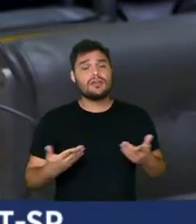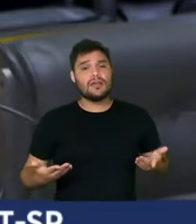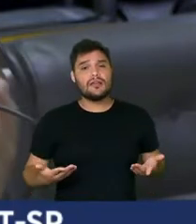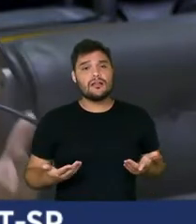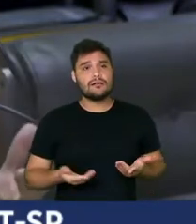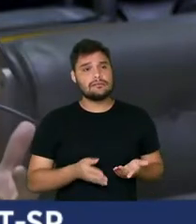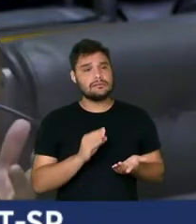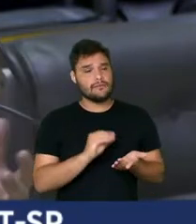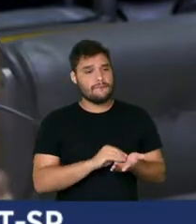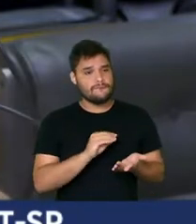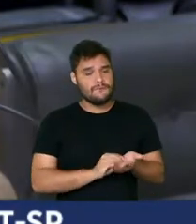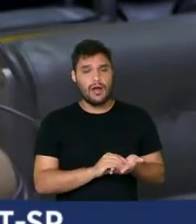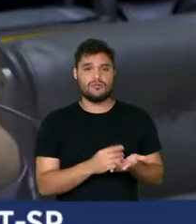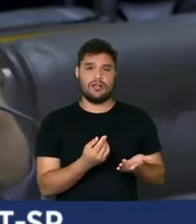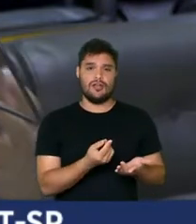BRASIL VIVENDO MOMENTO